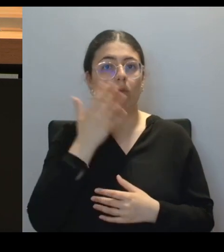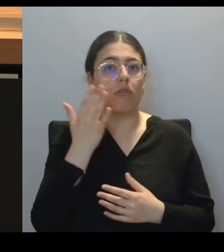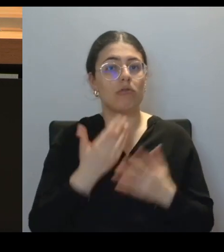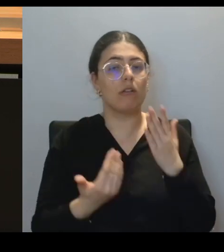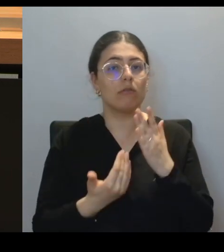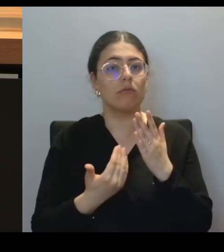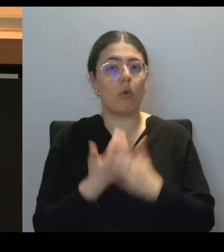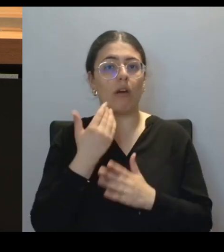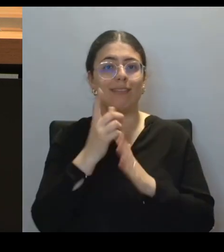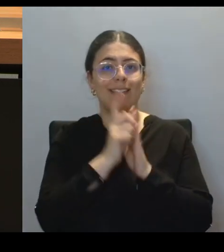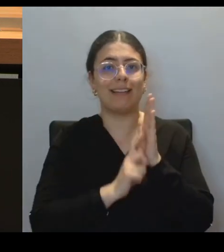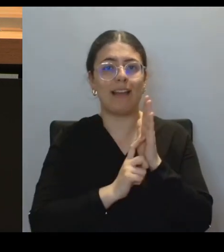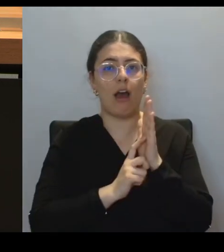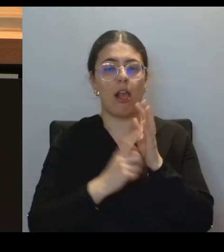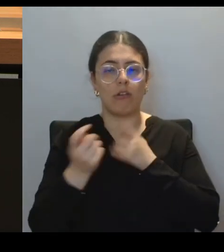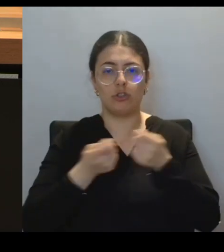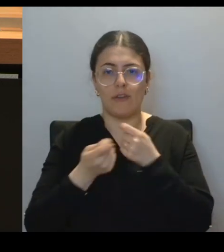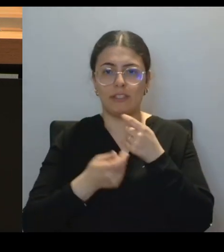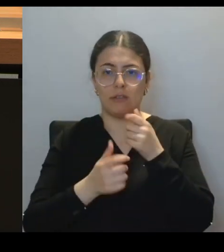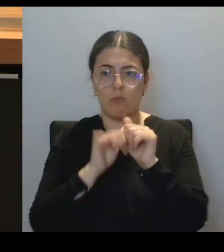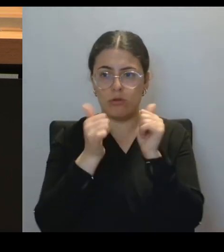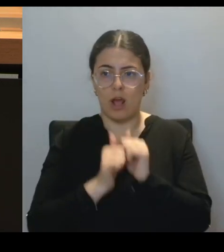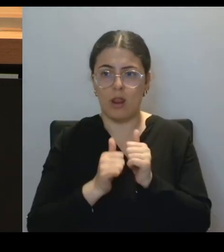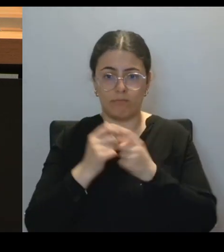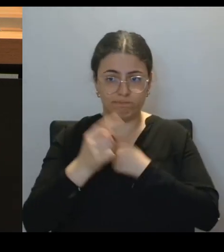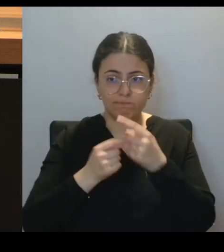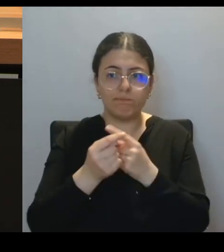in Berlin eine Zukunft. Insofern das ist ein richtiger Ansatz, das mit zu untersuchen.